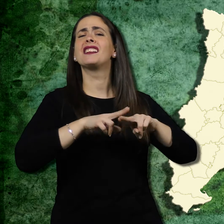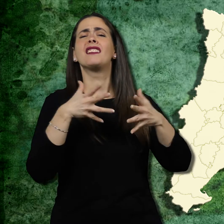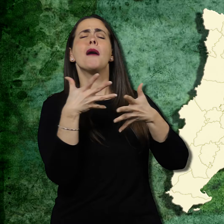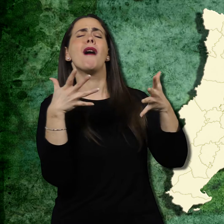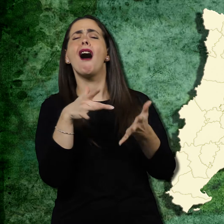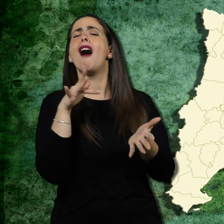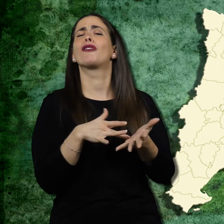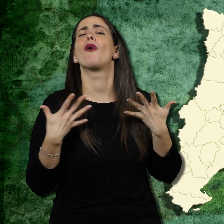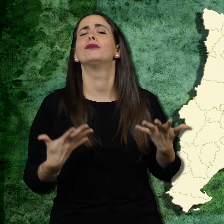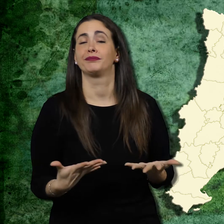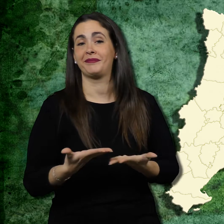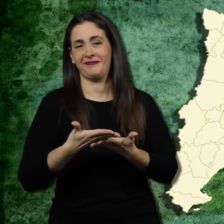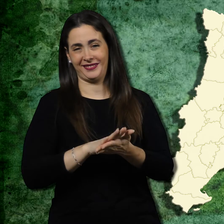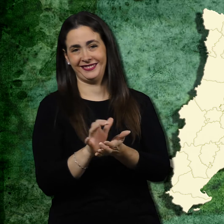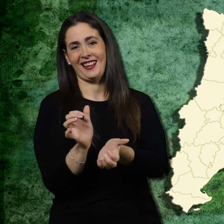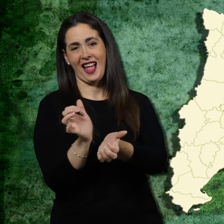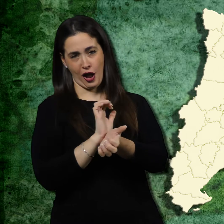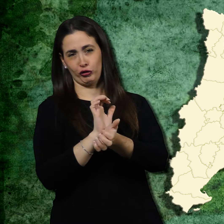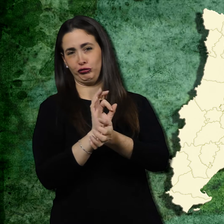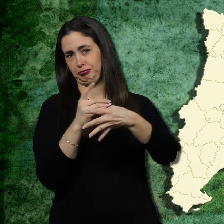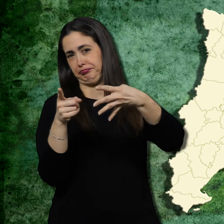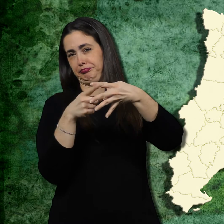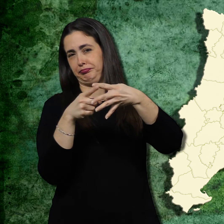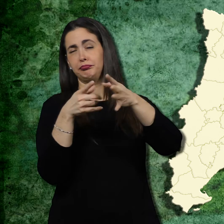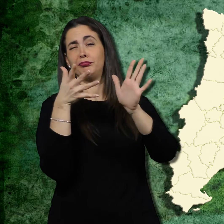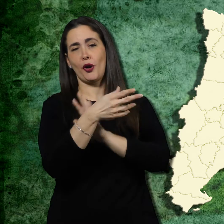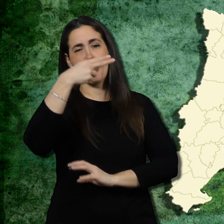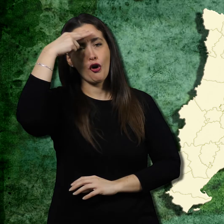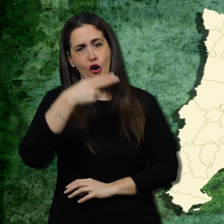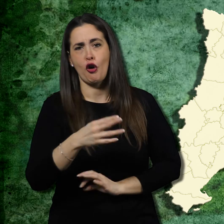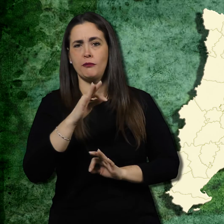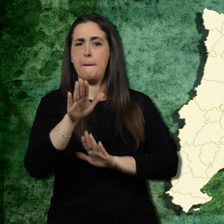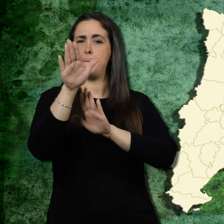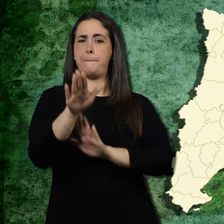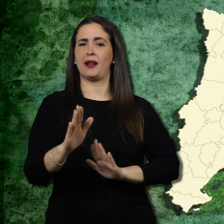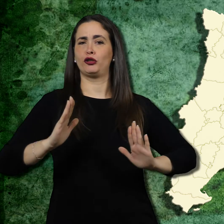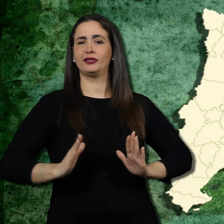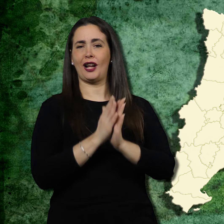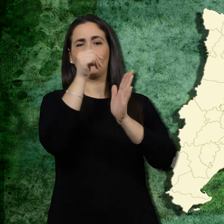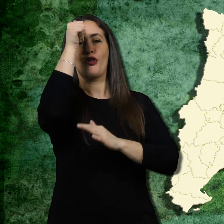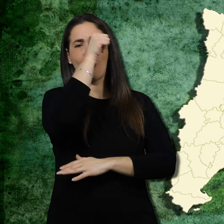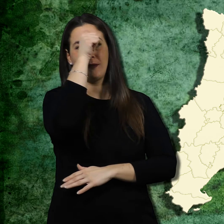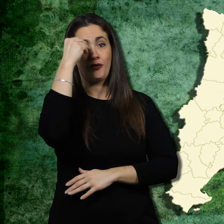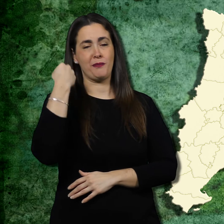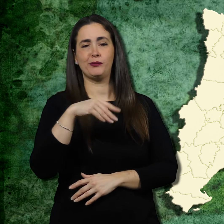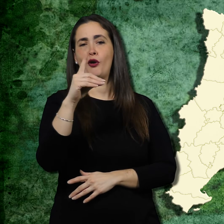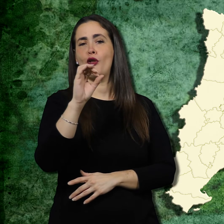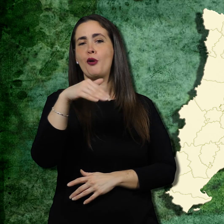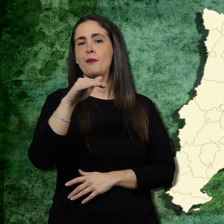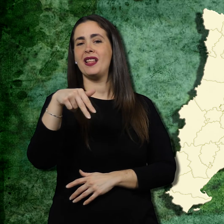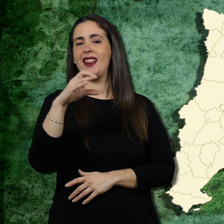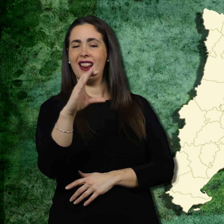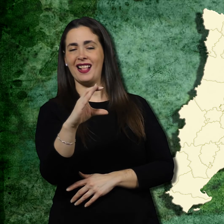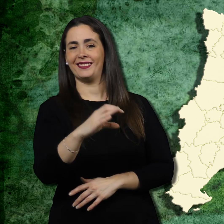Festa Major: primera setmana d'agost en honor en honor al seu patró Sant Domènec.